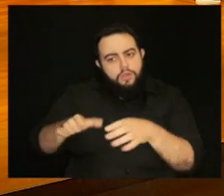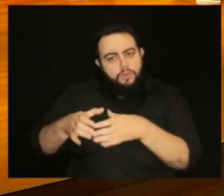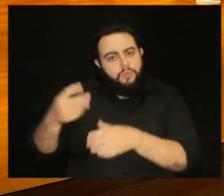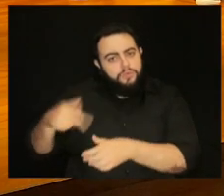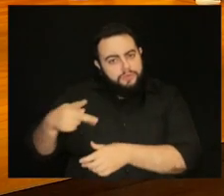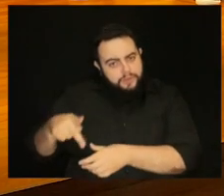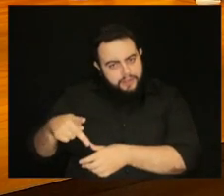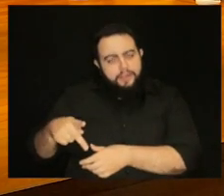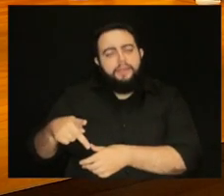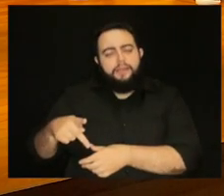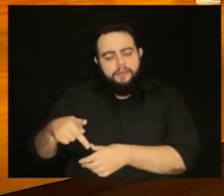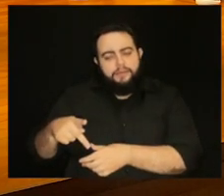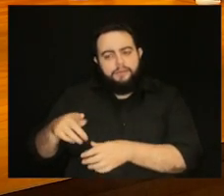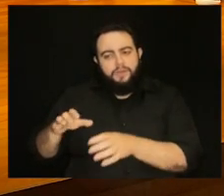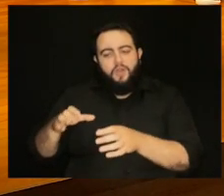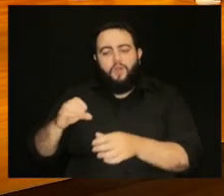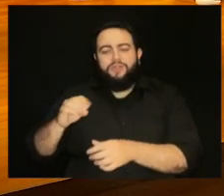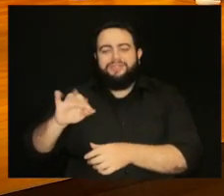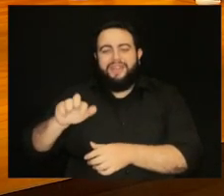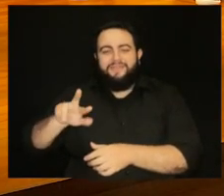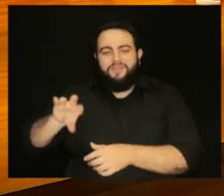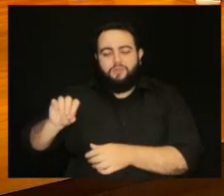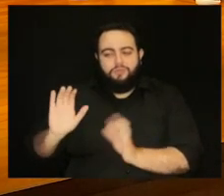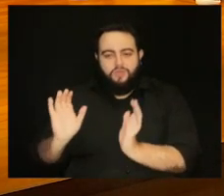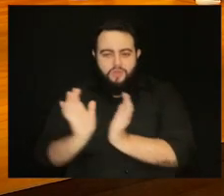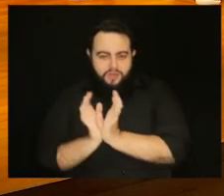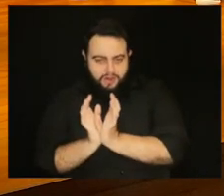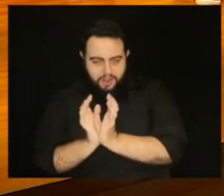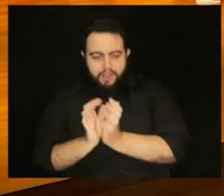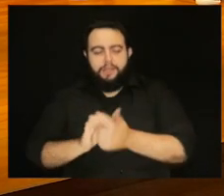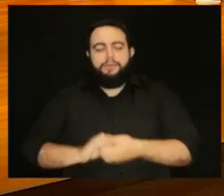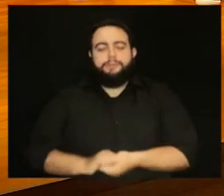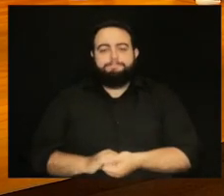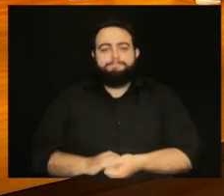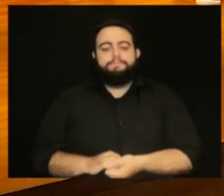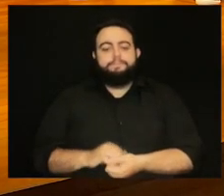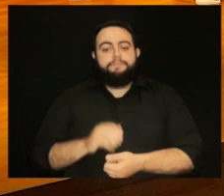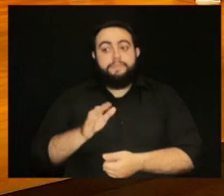Otcávio Dutra, tocava com o Octávio Dutra e tal. E o Dante Santoro vai pro Rio de Janeiro daí em